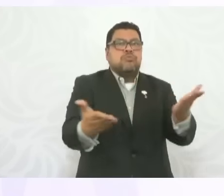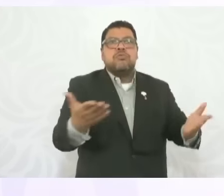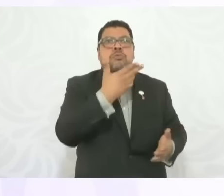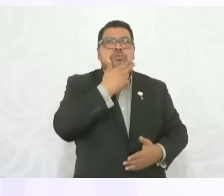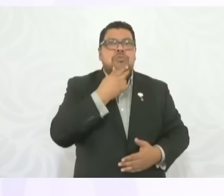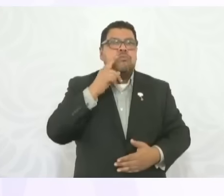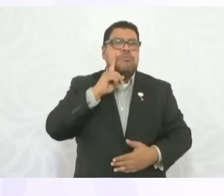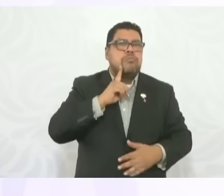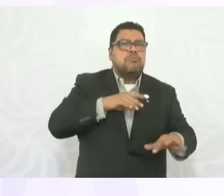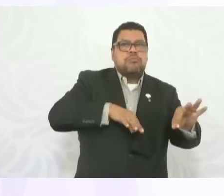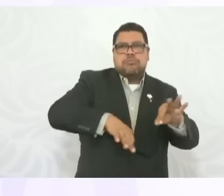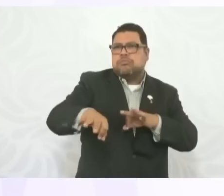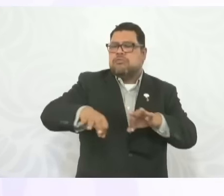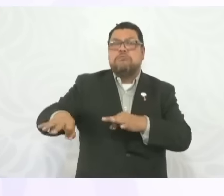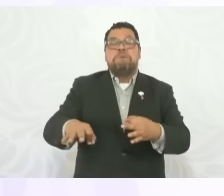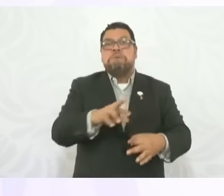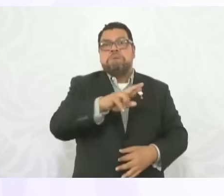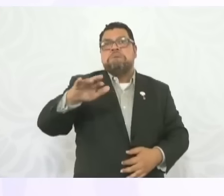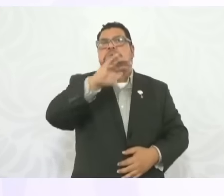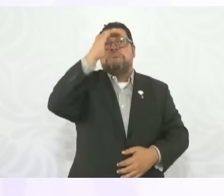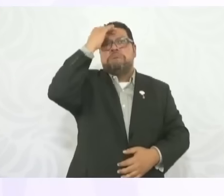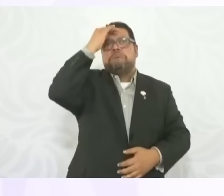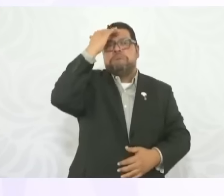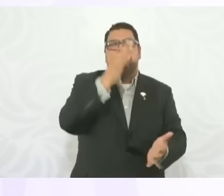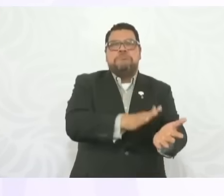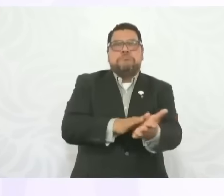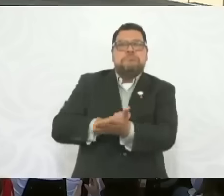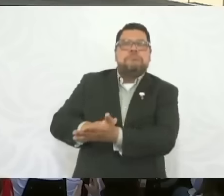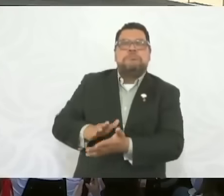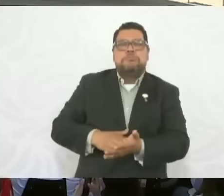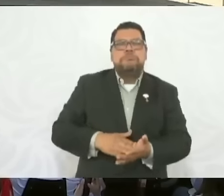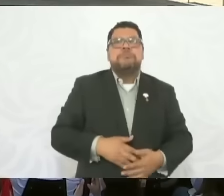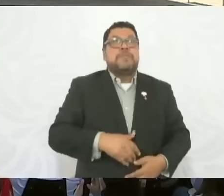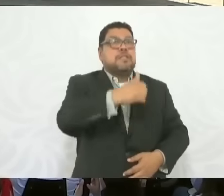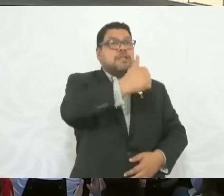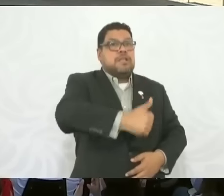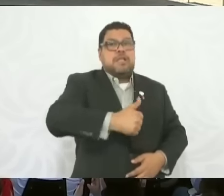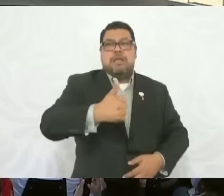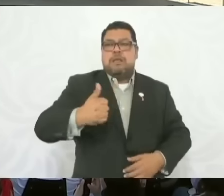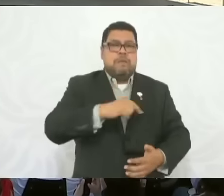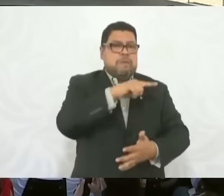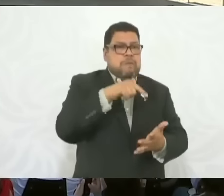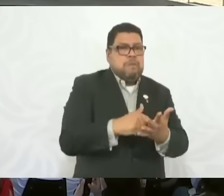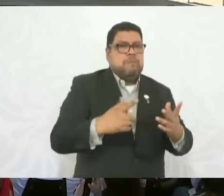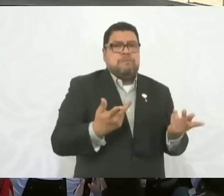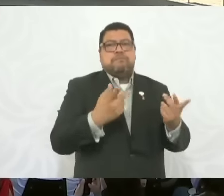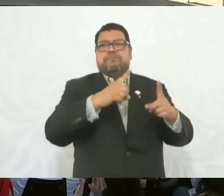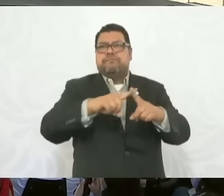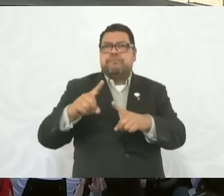los trabajo trabajadores petroleros de México. Detrás de cada plataforma en el Golfo de México,